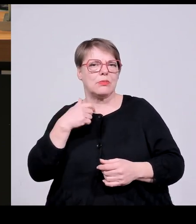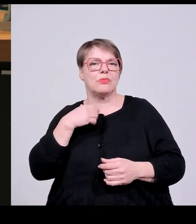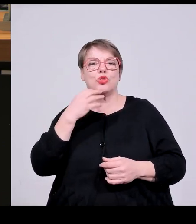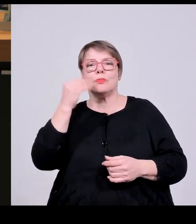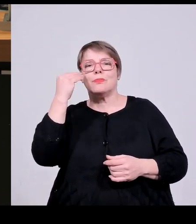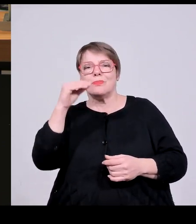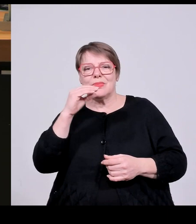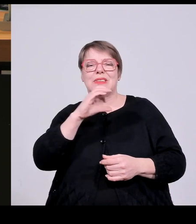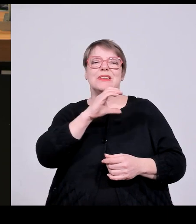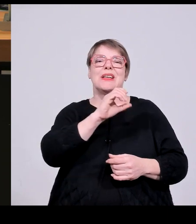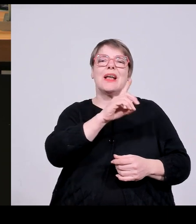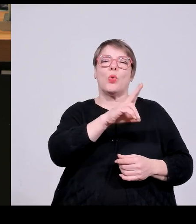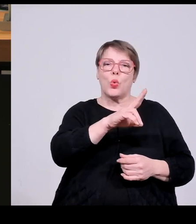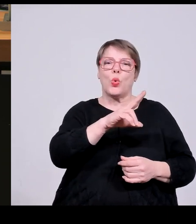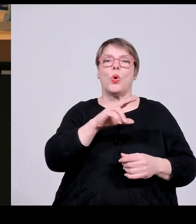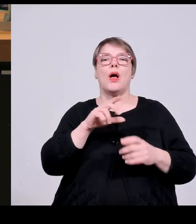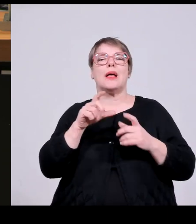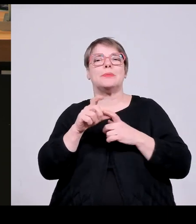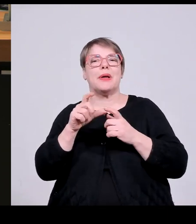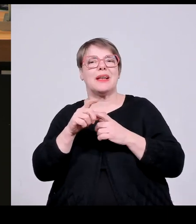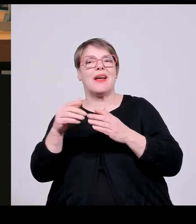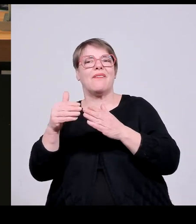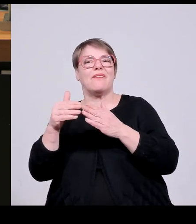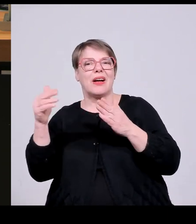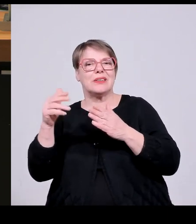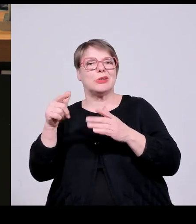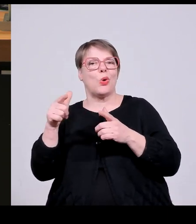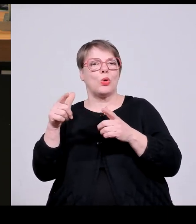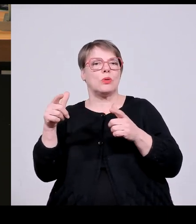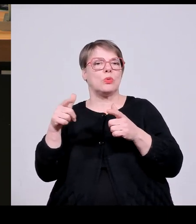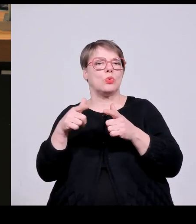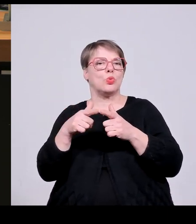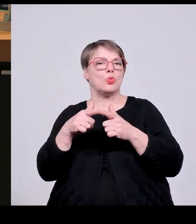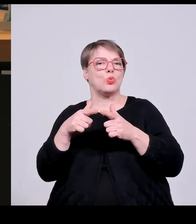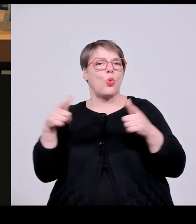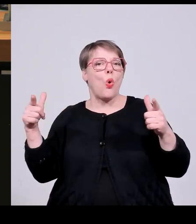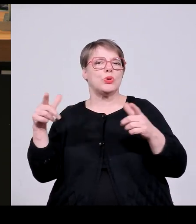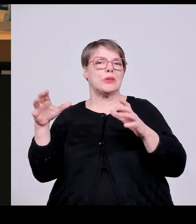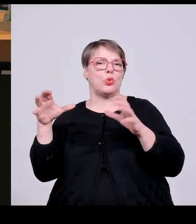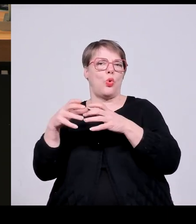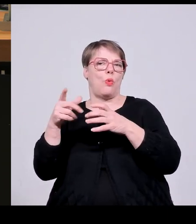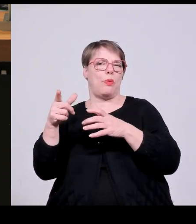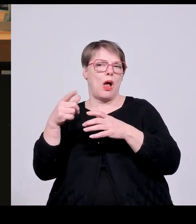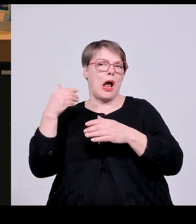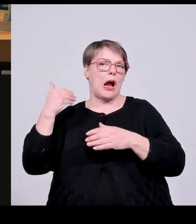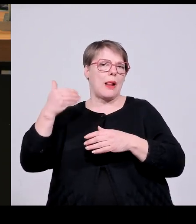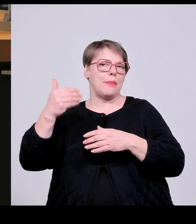Koalition haben deswegen einen Antrag heute auch zur Besprechung vorgelegt. Wir wollen, dass der rechtliche